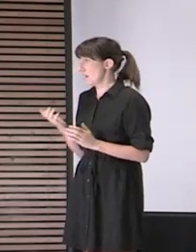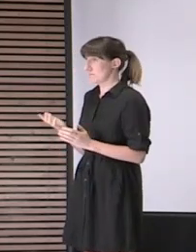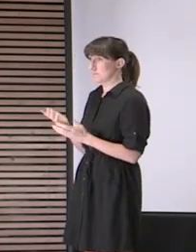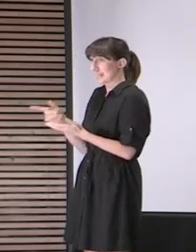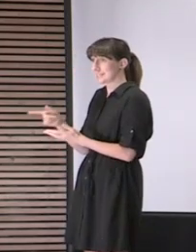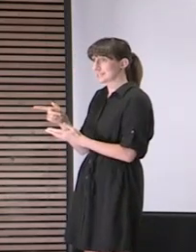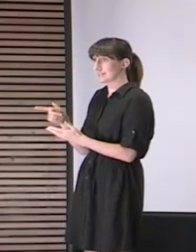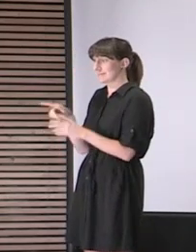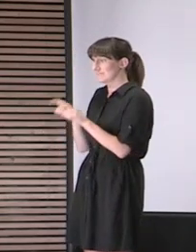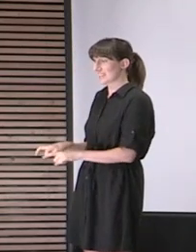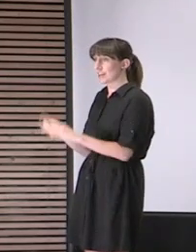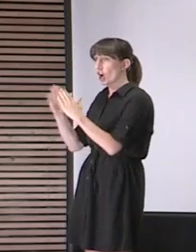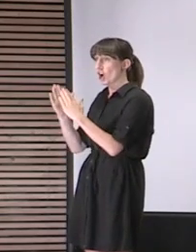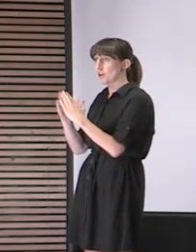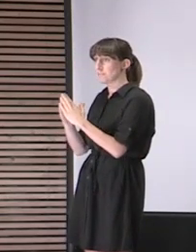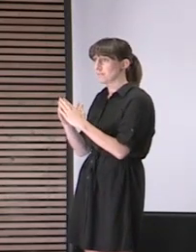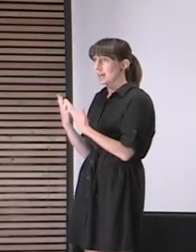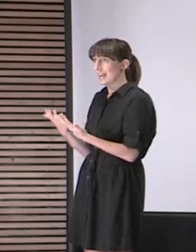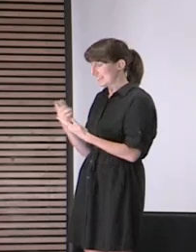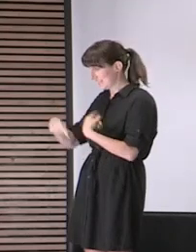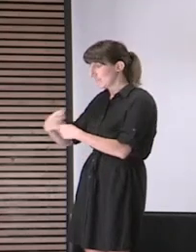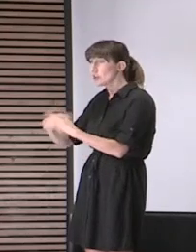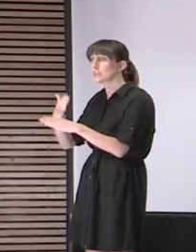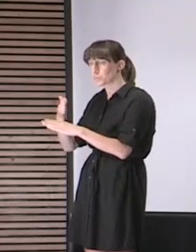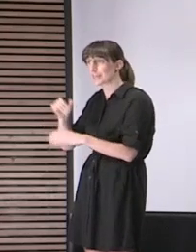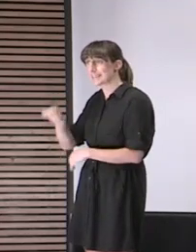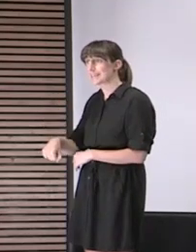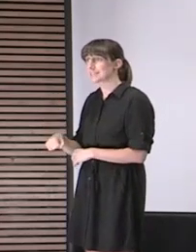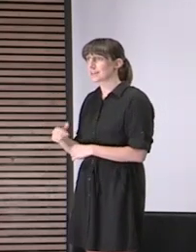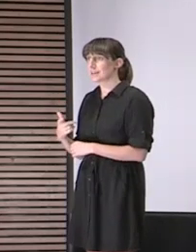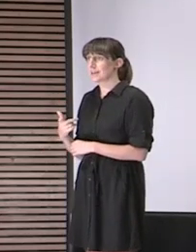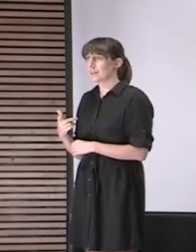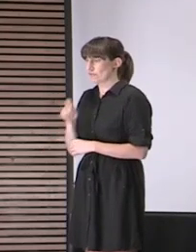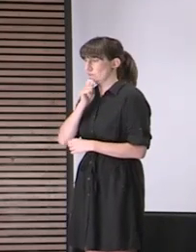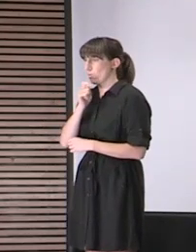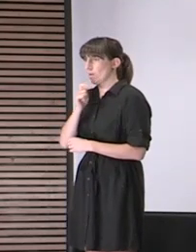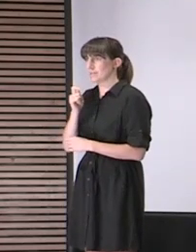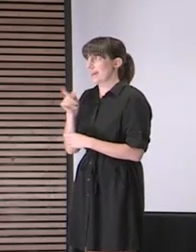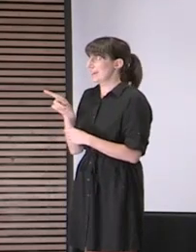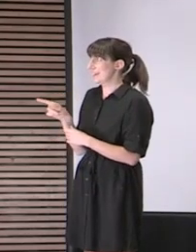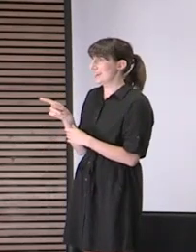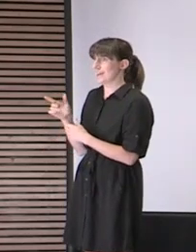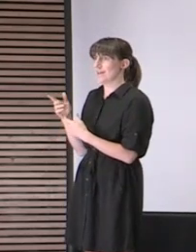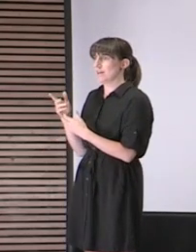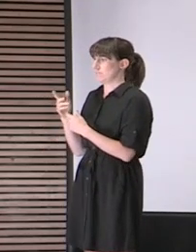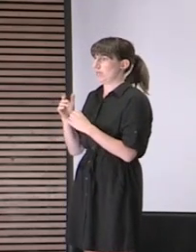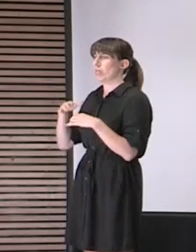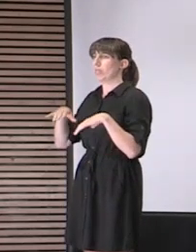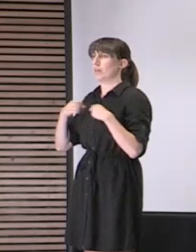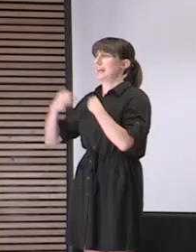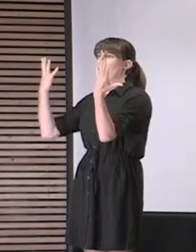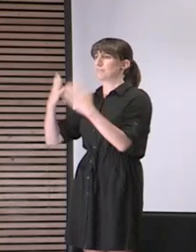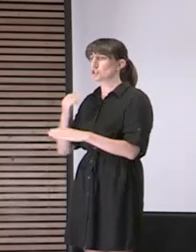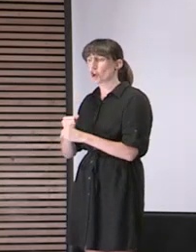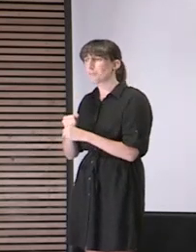en absoluto. ¿Dónde está él?